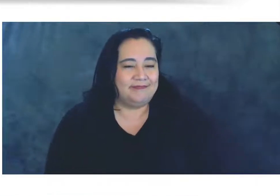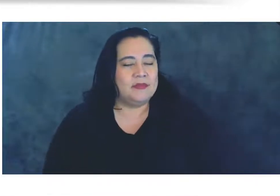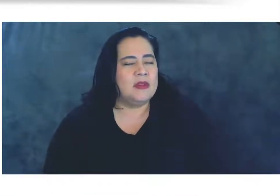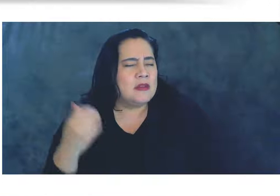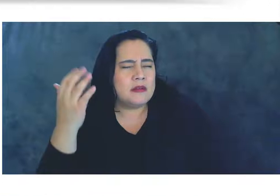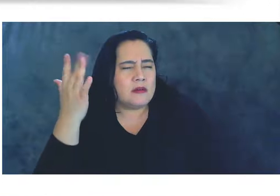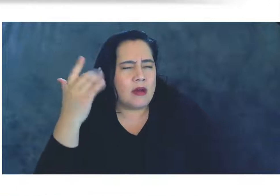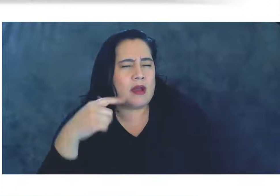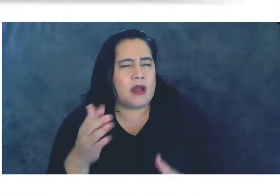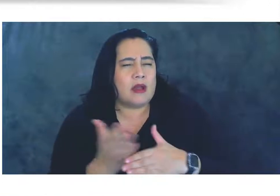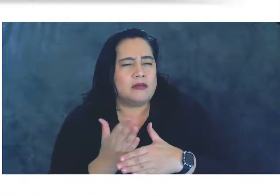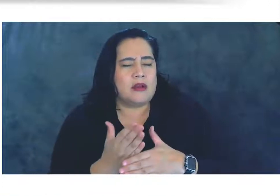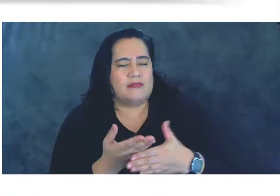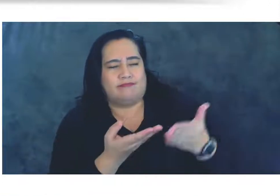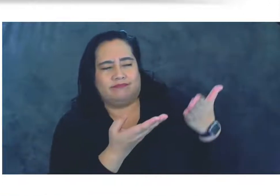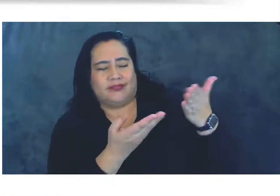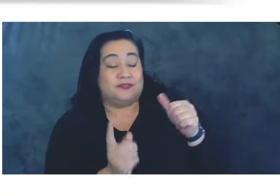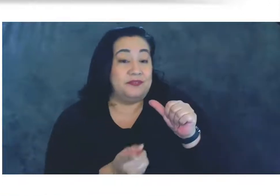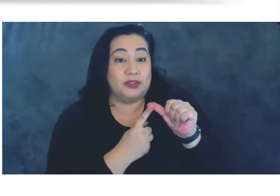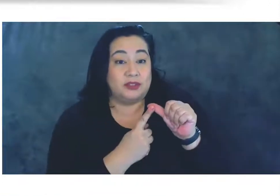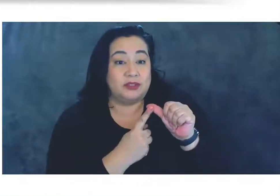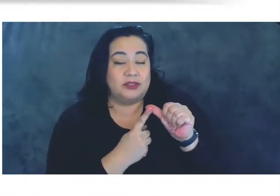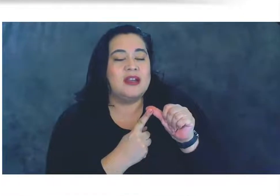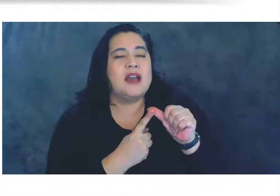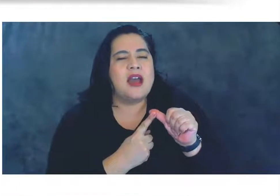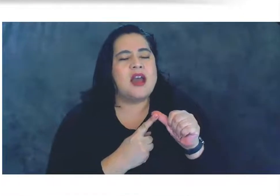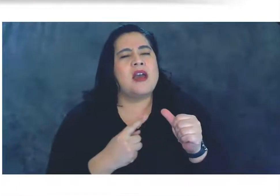La razón por la que comparto esto primero es para que ...